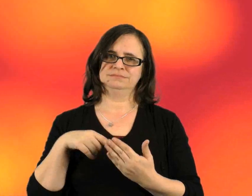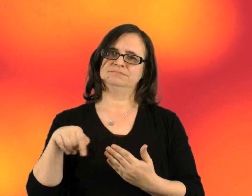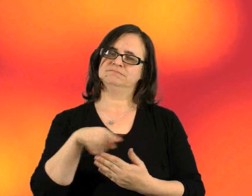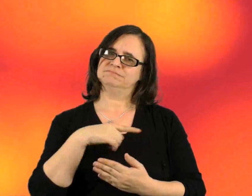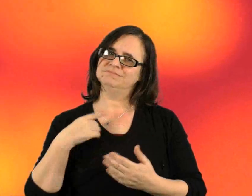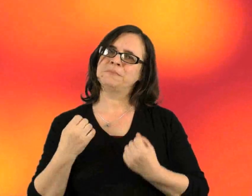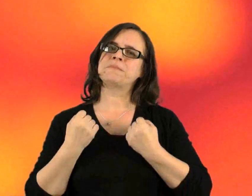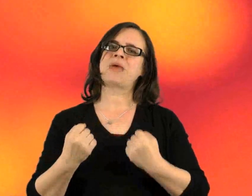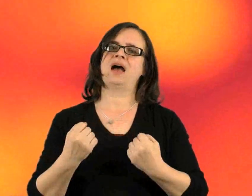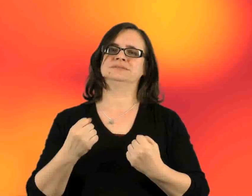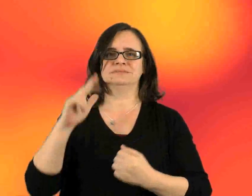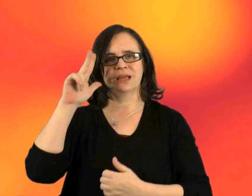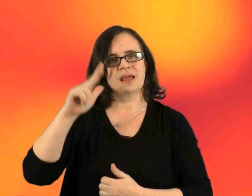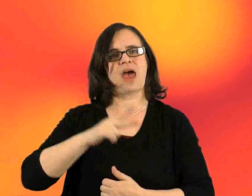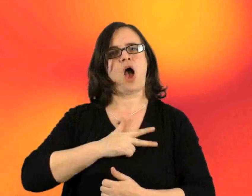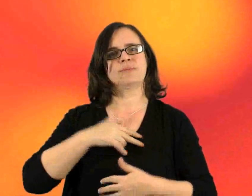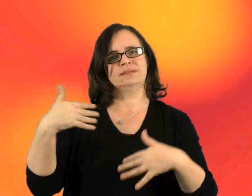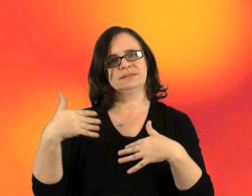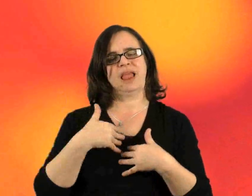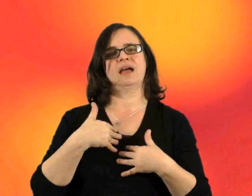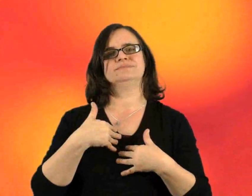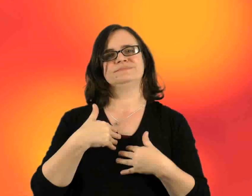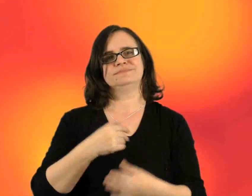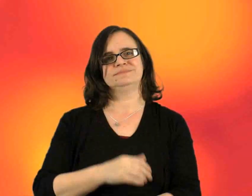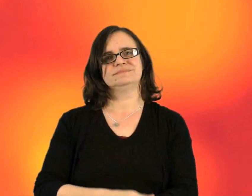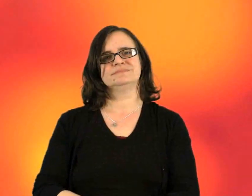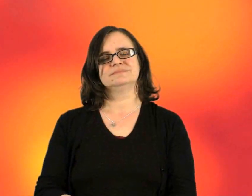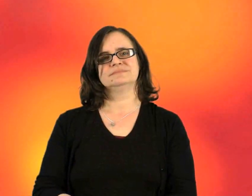So ist für uns die Kraft des Glaubens gegenwärtig